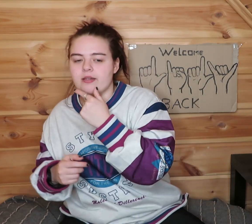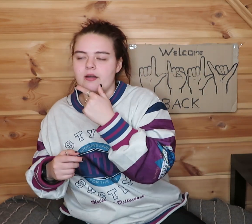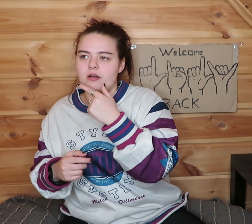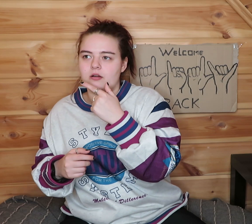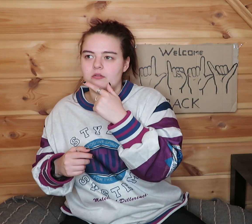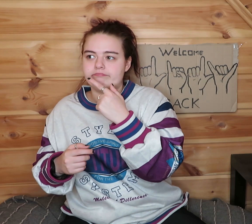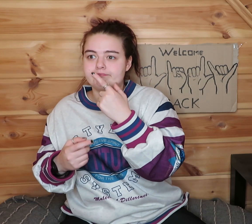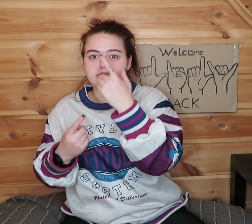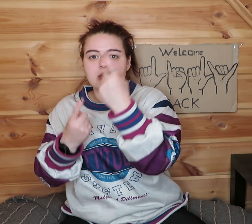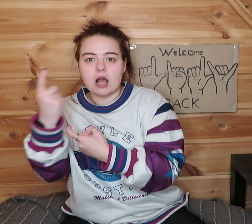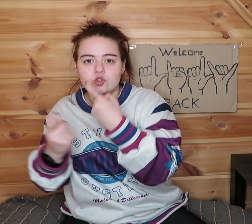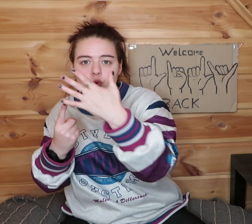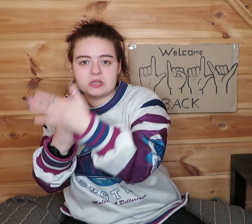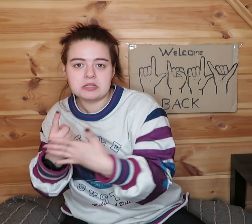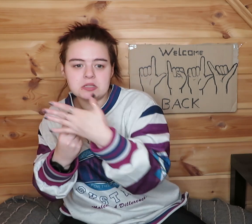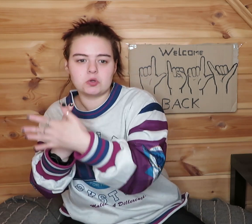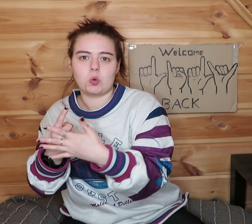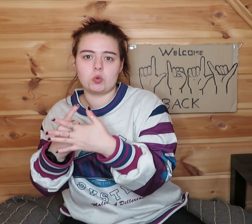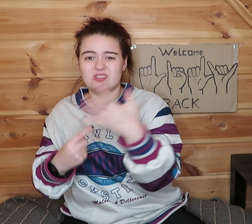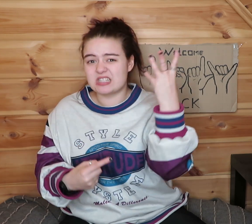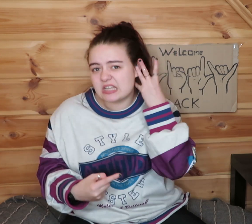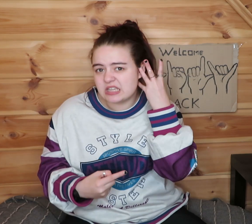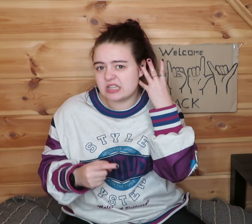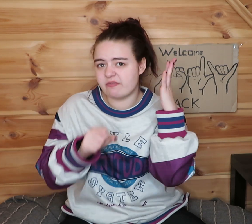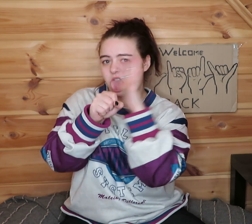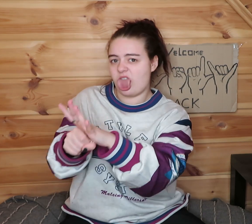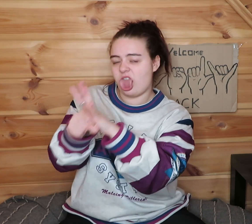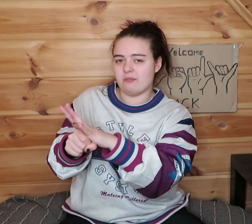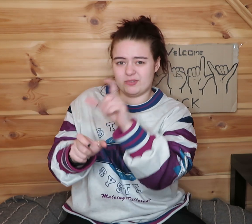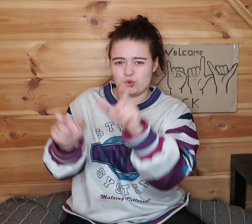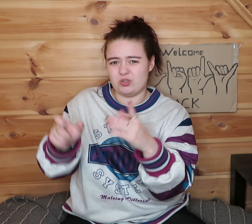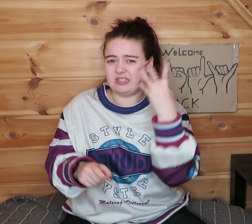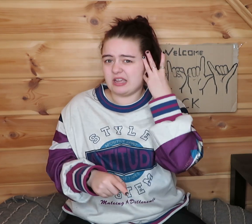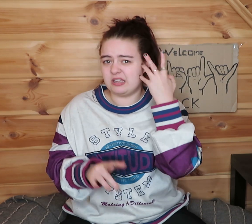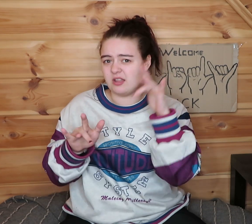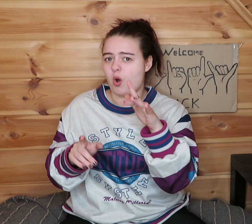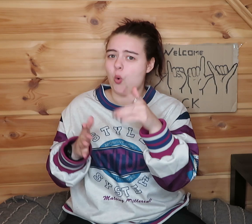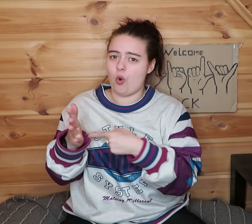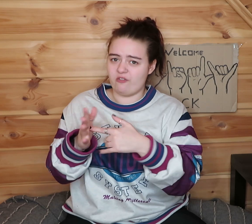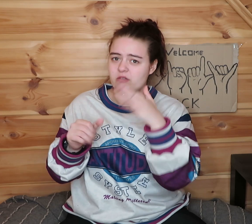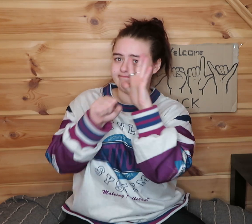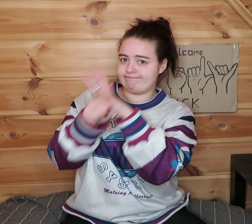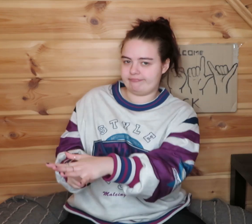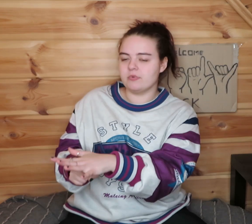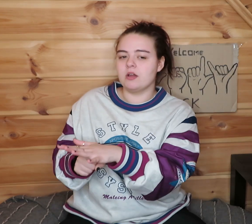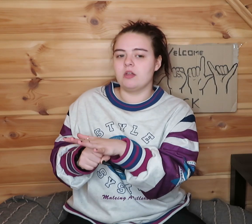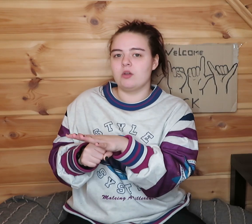Migrationshintergrund oder ob dieser ein CI hat. Diese werden oft diskriminiert.